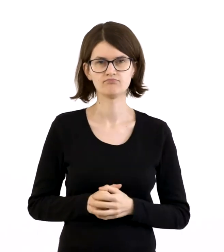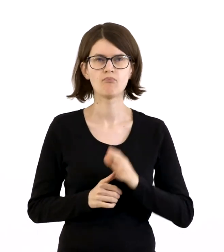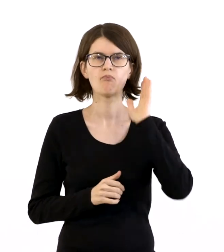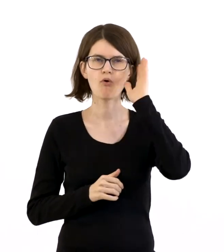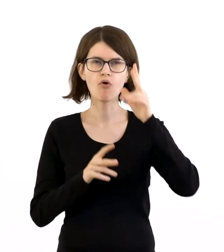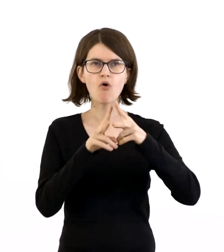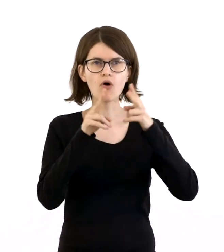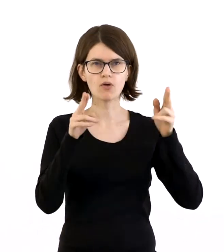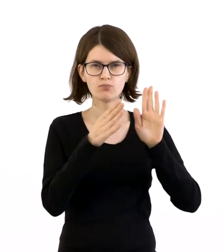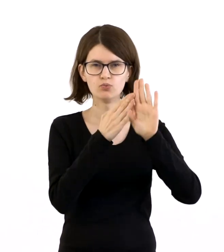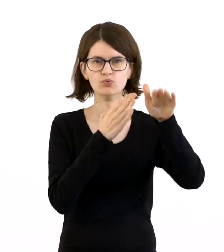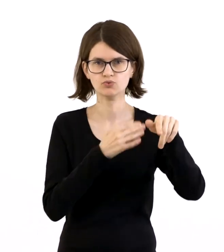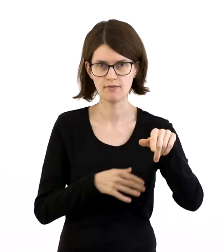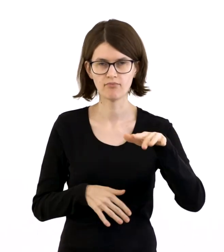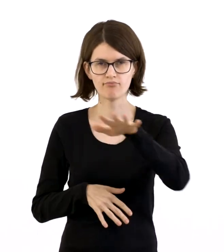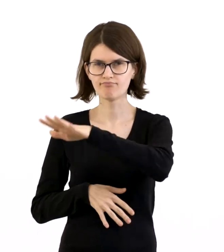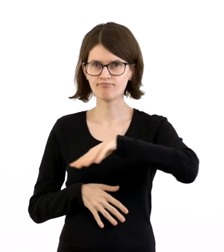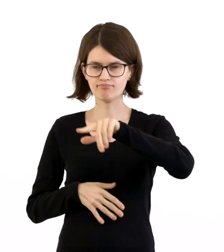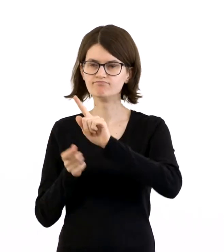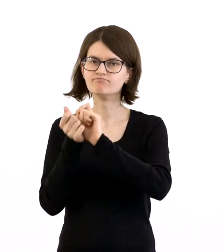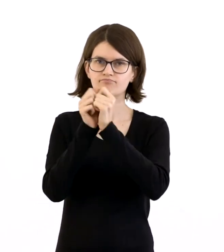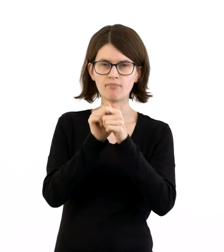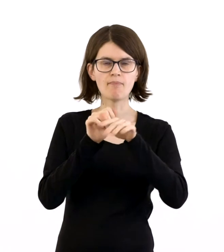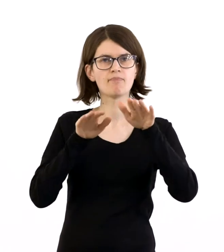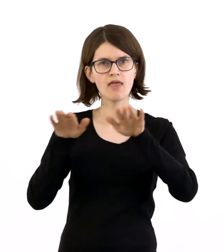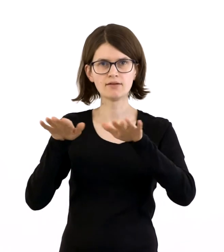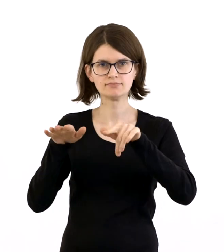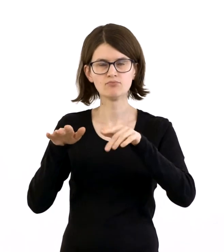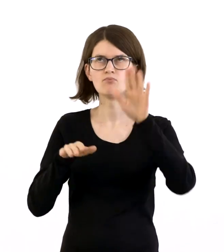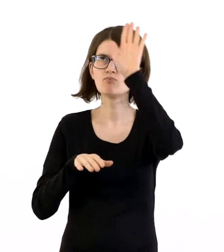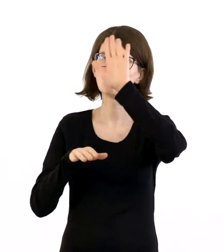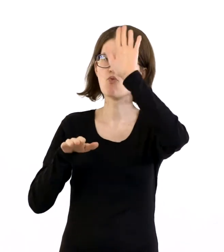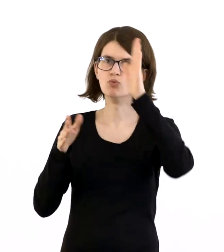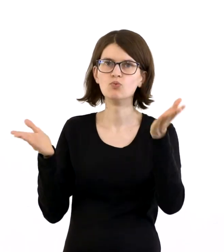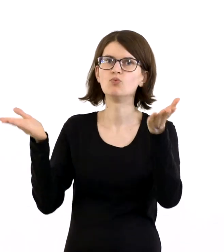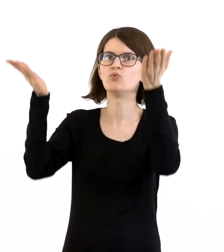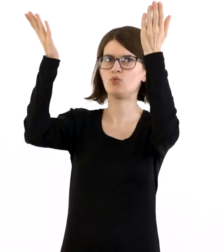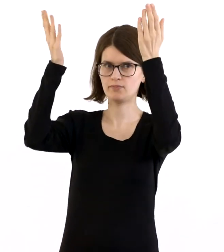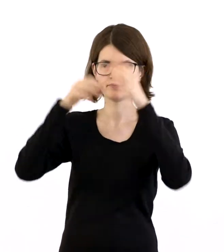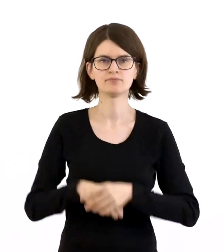W okresie późniejszym Akropol stał się miejscem kultu.